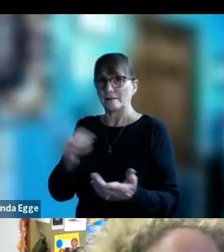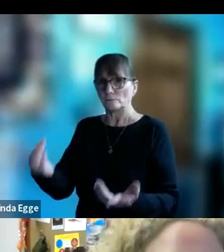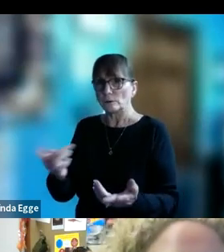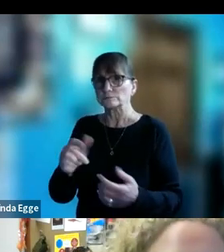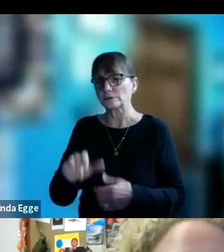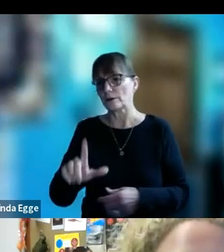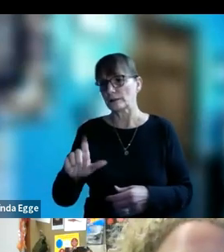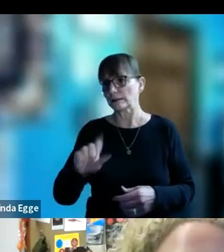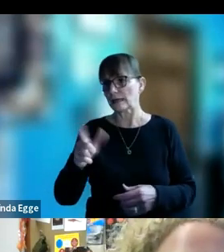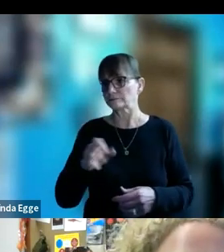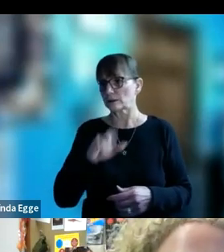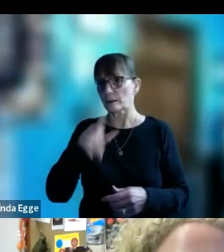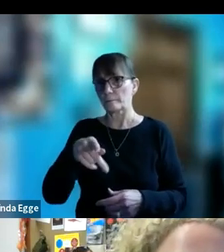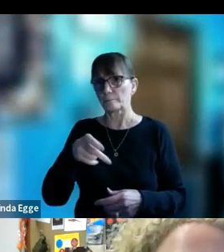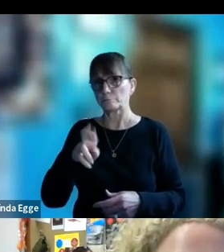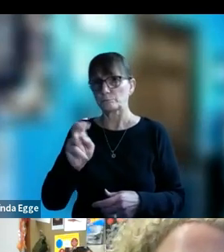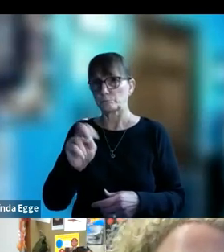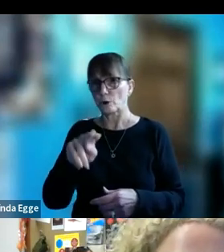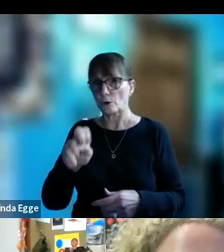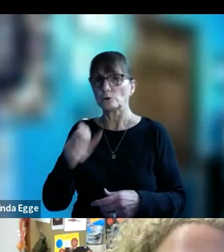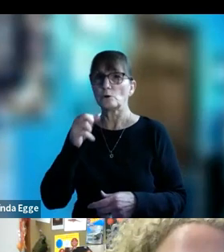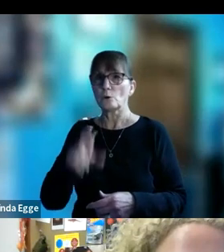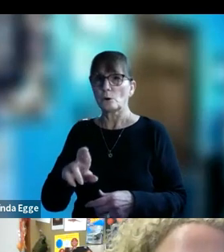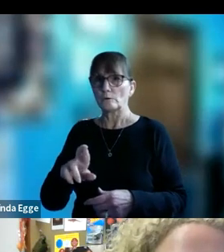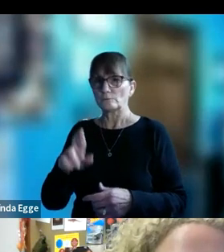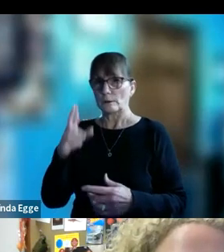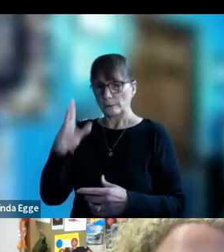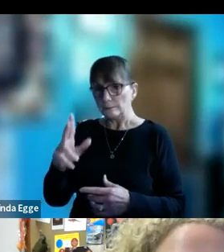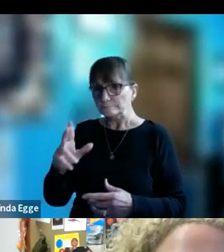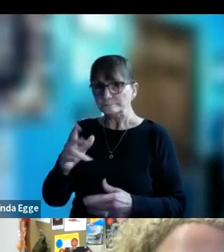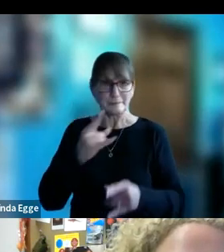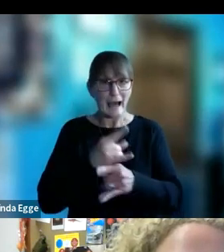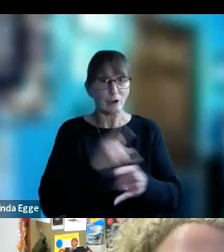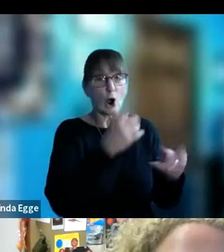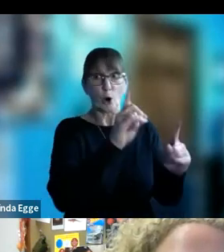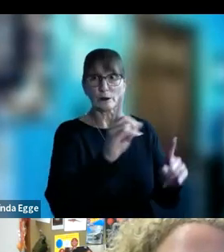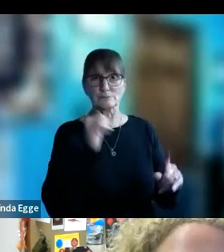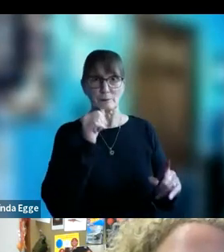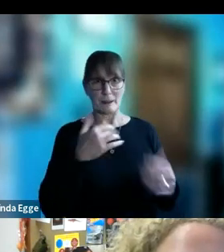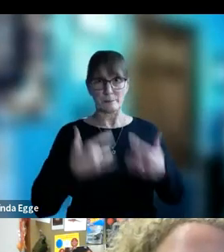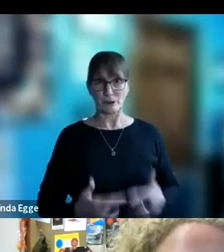no funciona para mi psicosis pero el alcohol sí". Tal vez sea un ejemplo